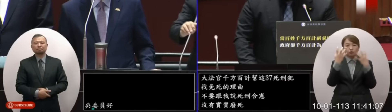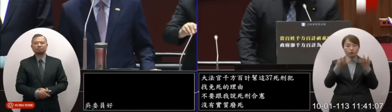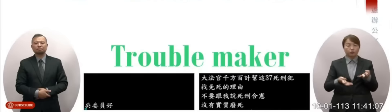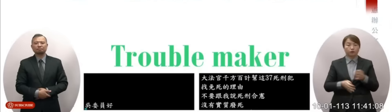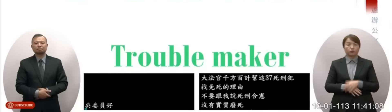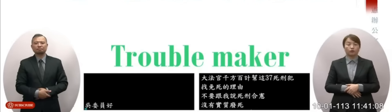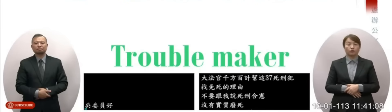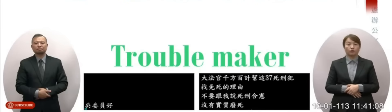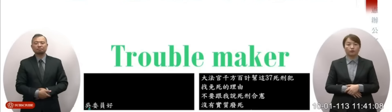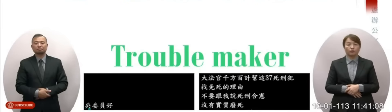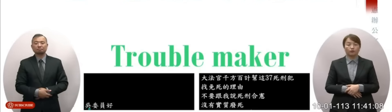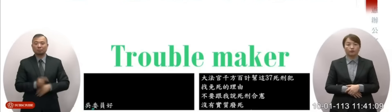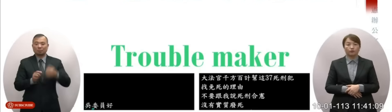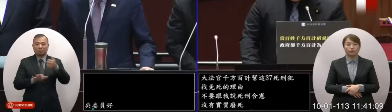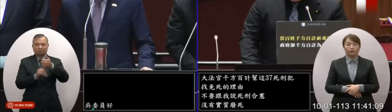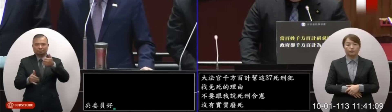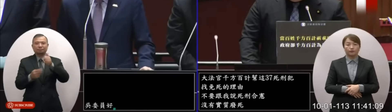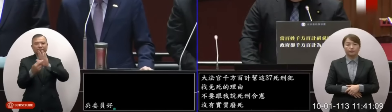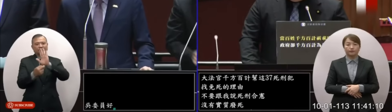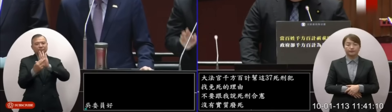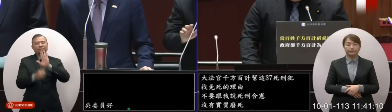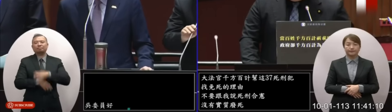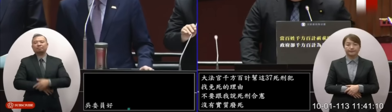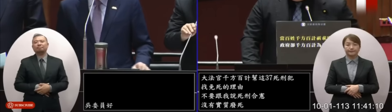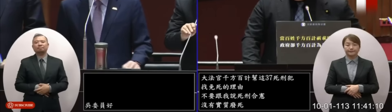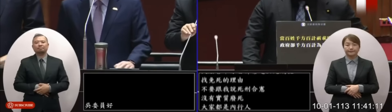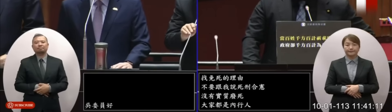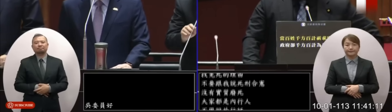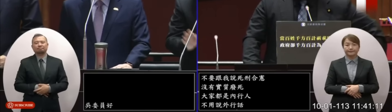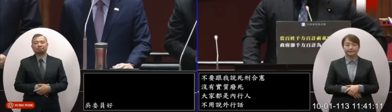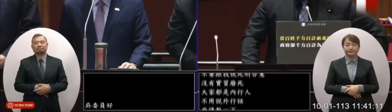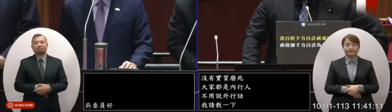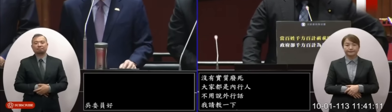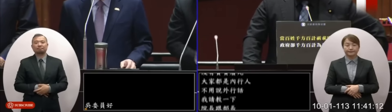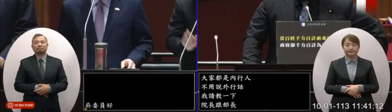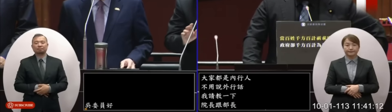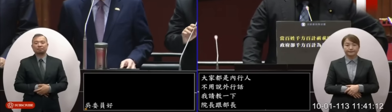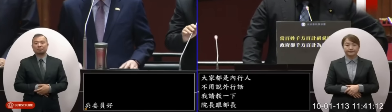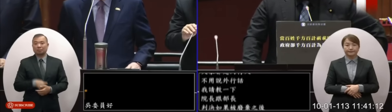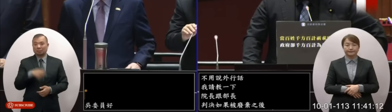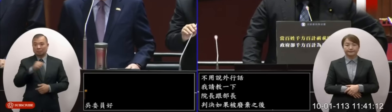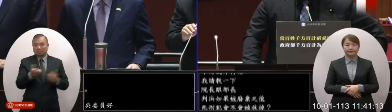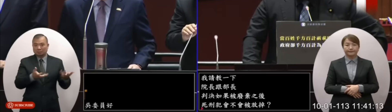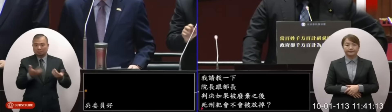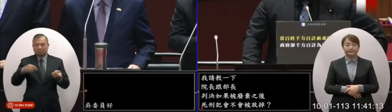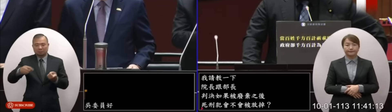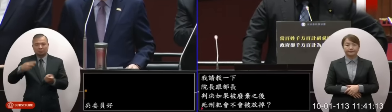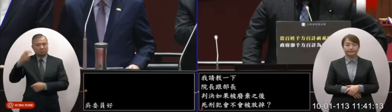跟委員報告吼 那個 這個是那個憲判的意旨 那個判決